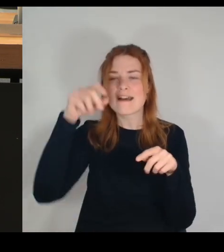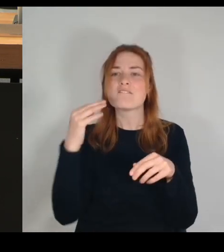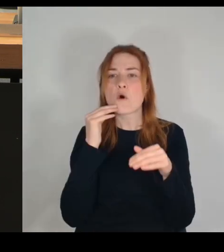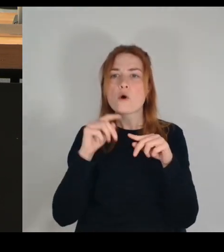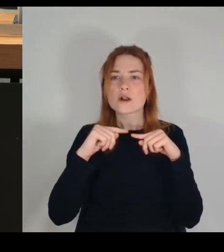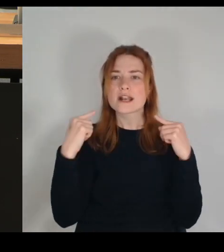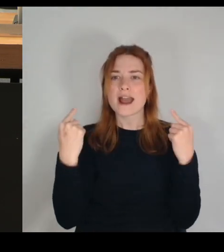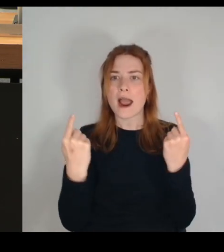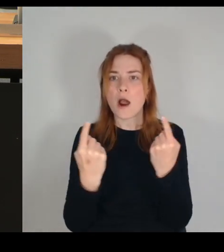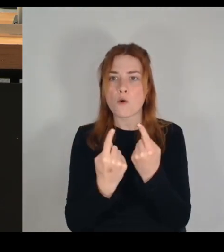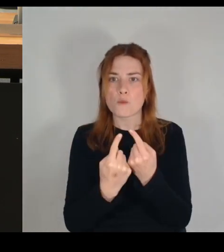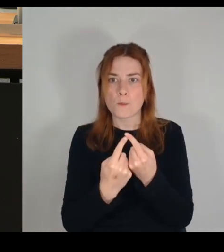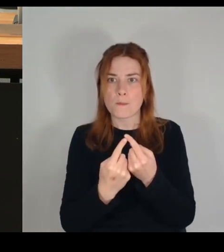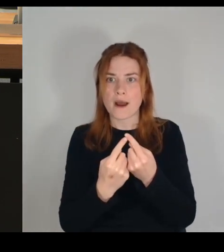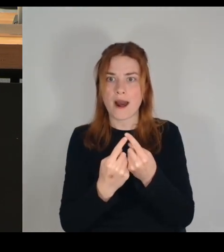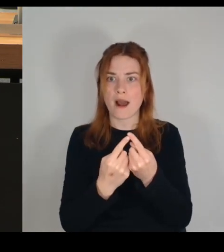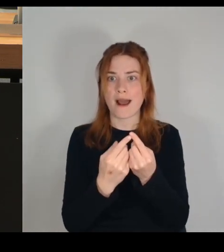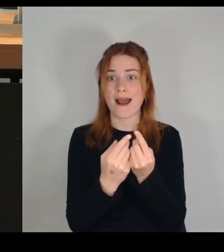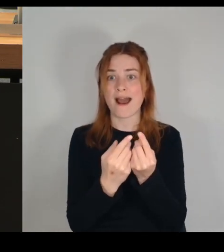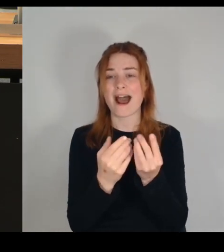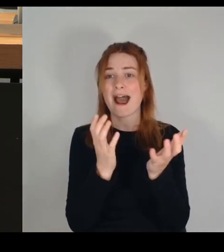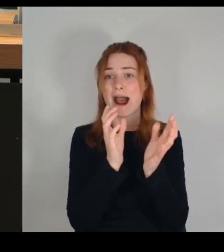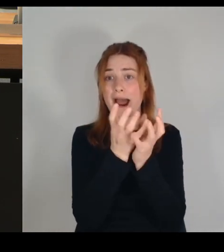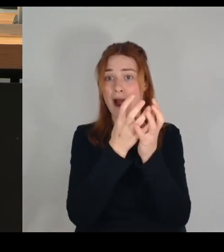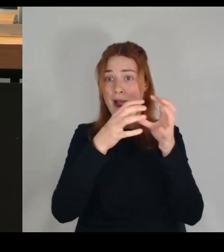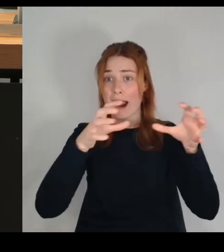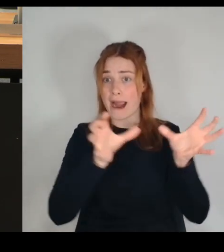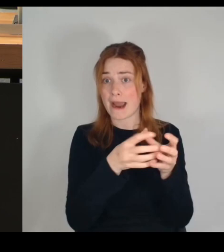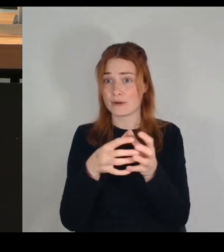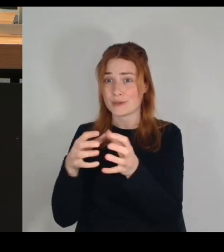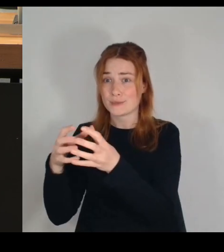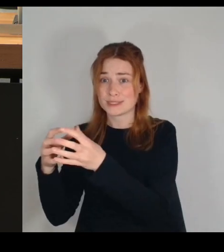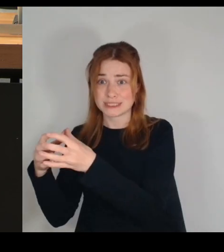Dass die Wohnraumarisierung in Berlin durchgeführt wurde und